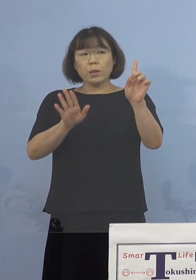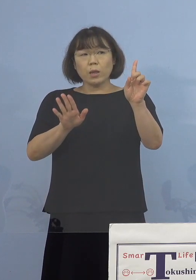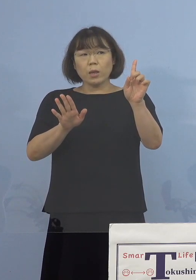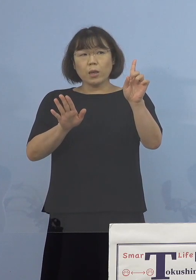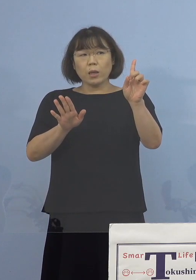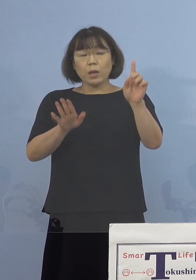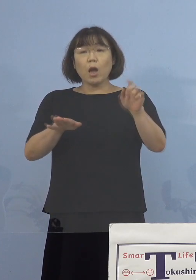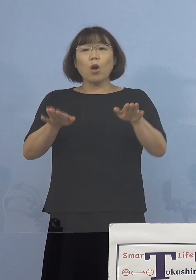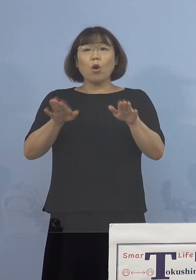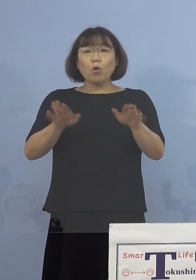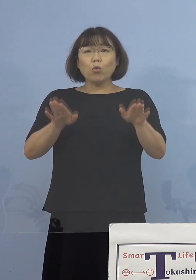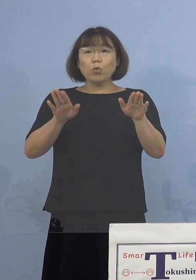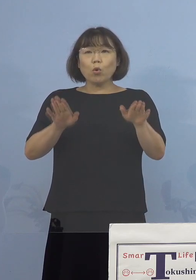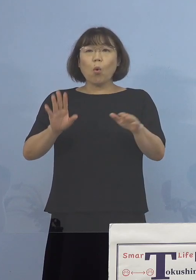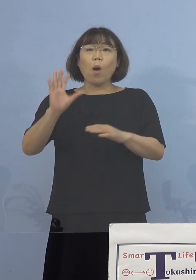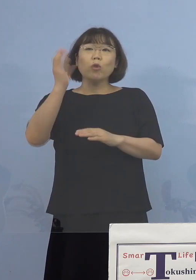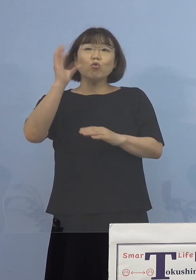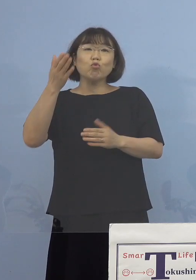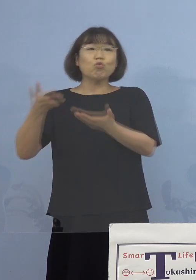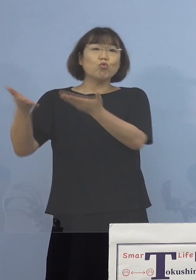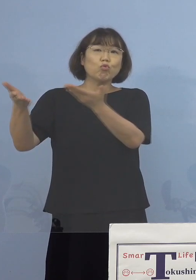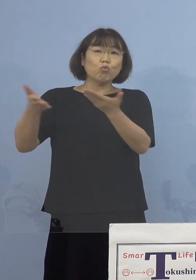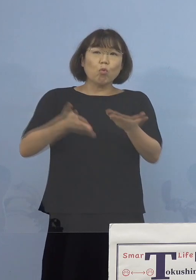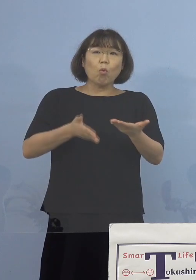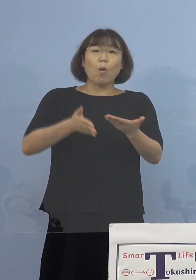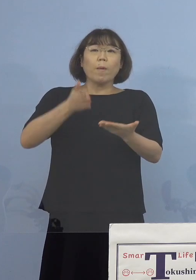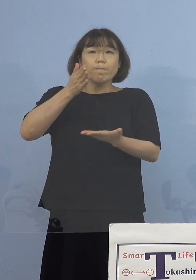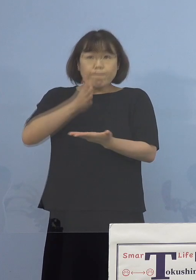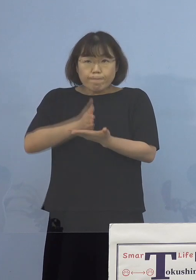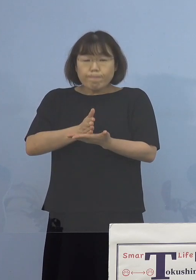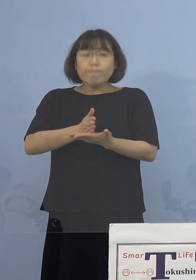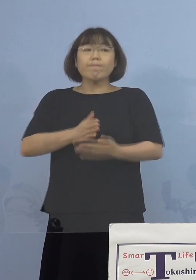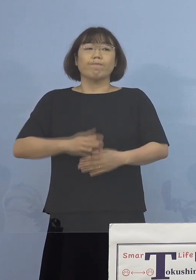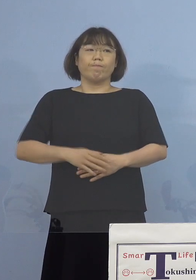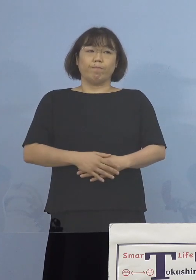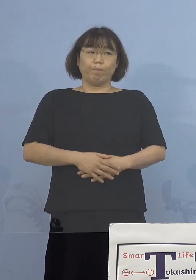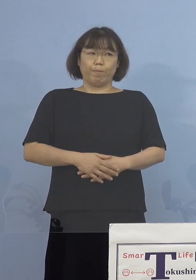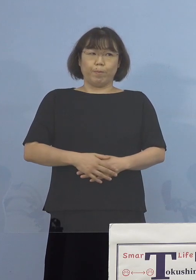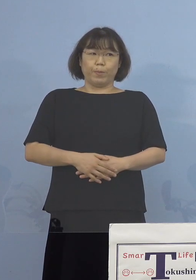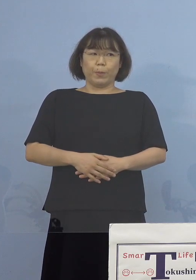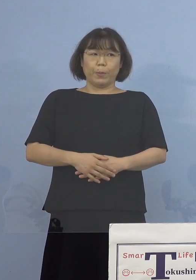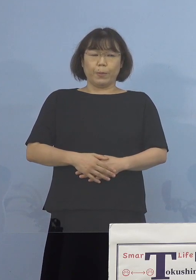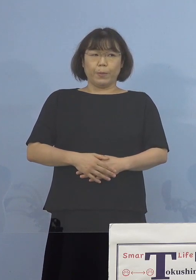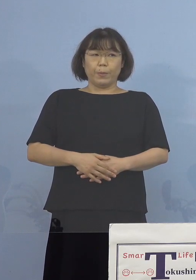本日は救急の受入を休止している というふうに聞いております